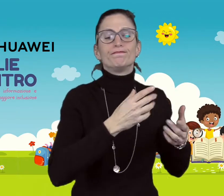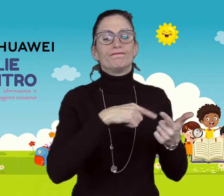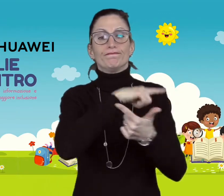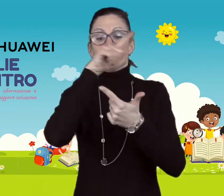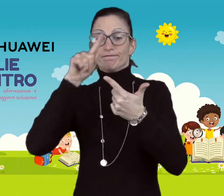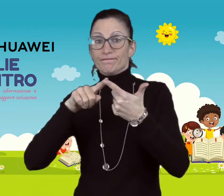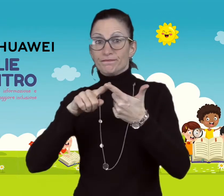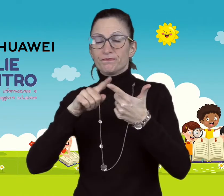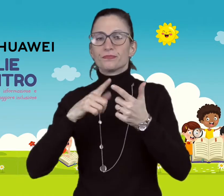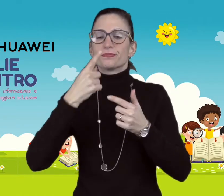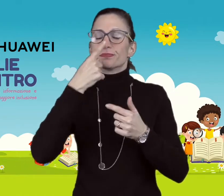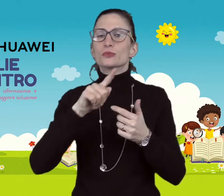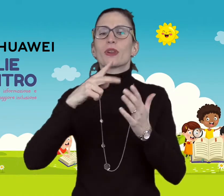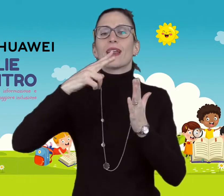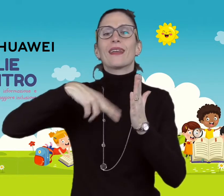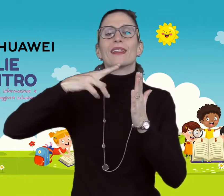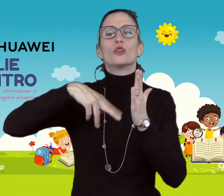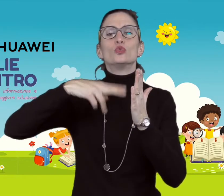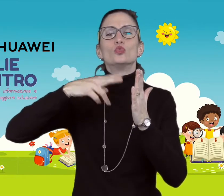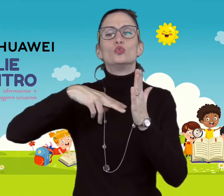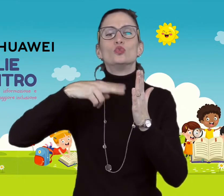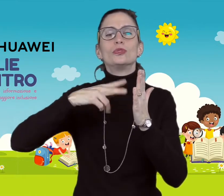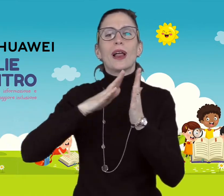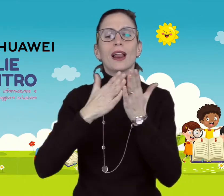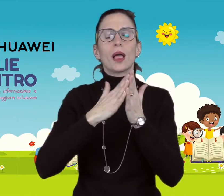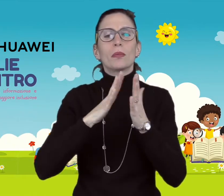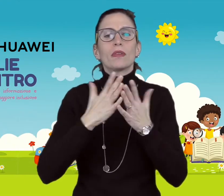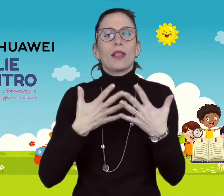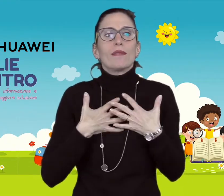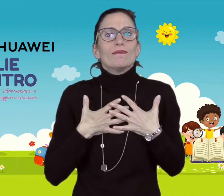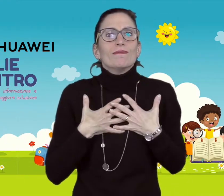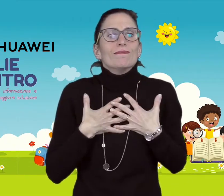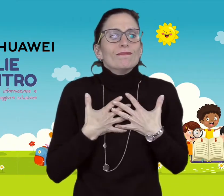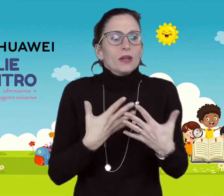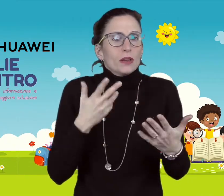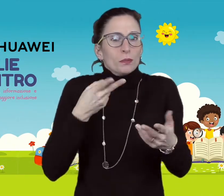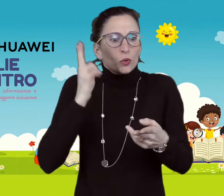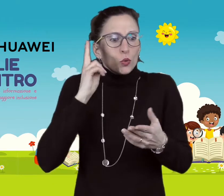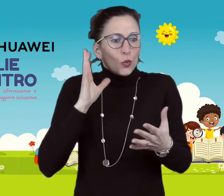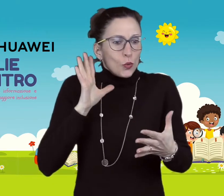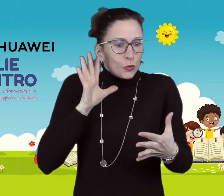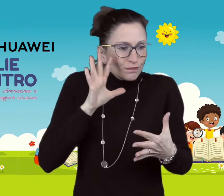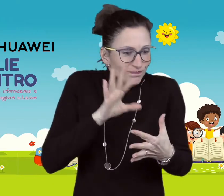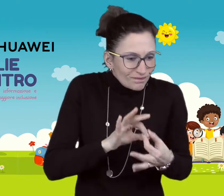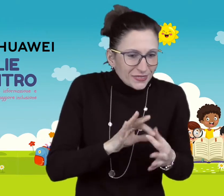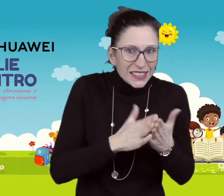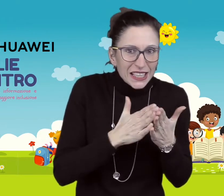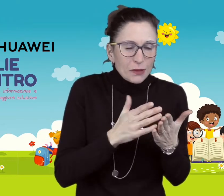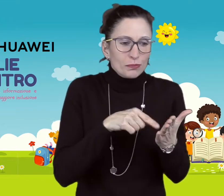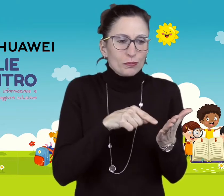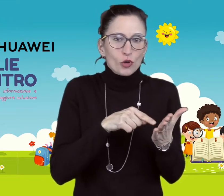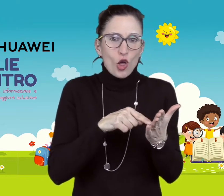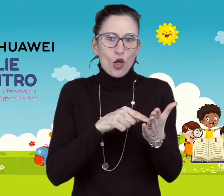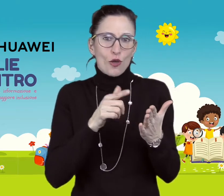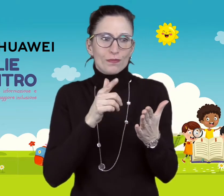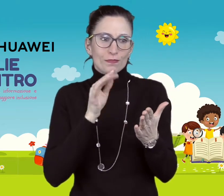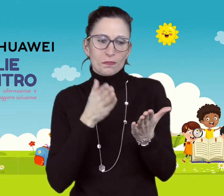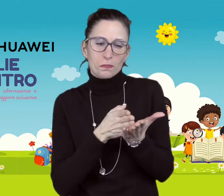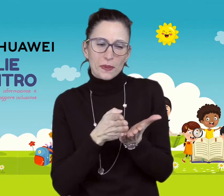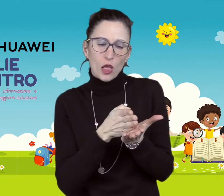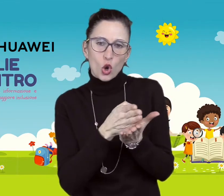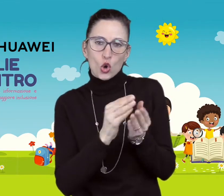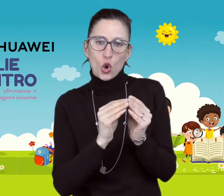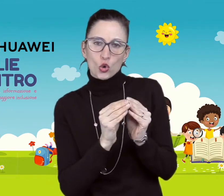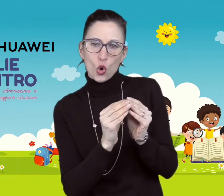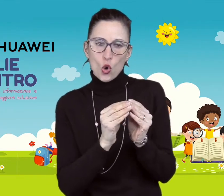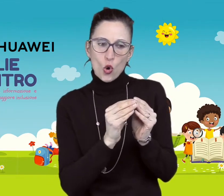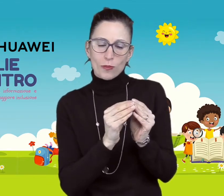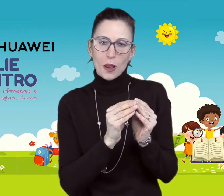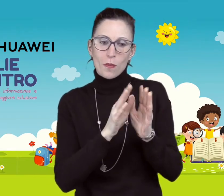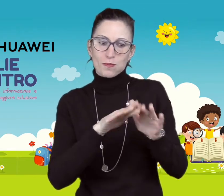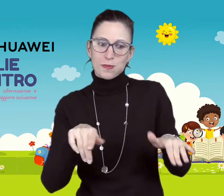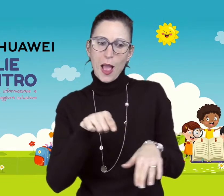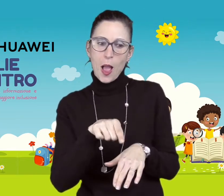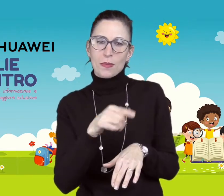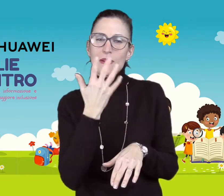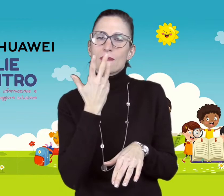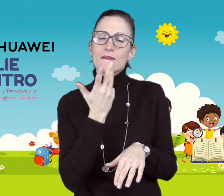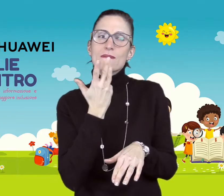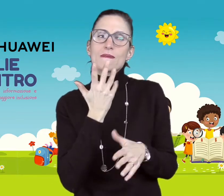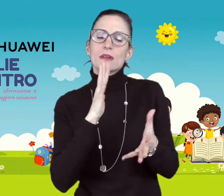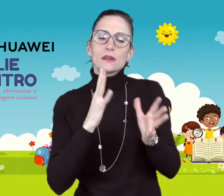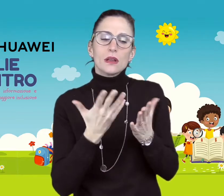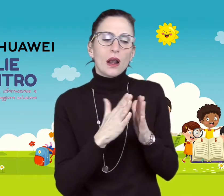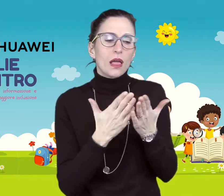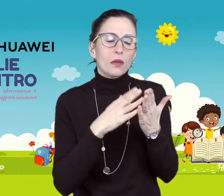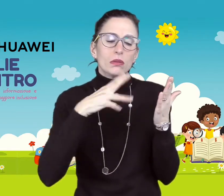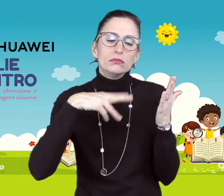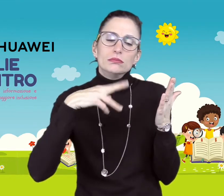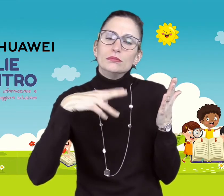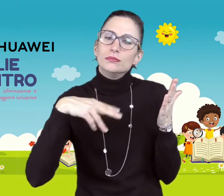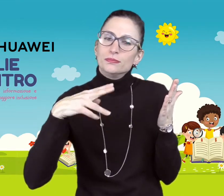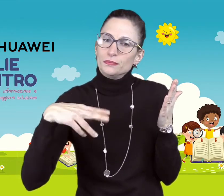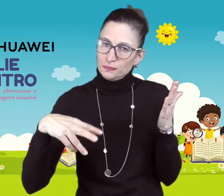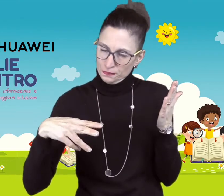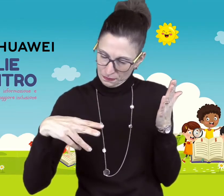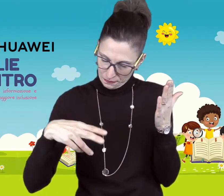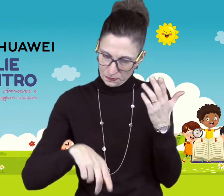2- appassionare i bambini alla lettura, stimolando in loro la voglia di leggere attraverso percorsi adatti.